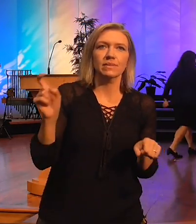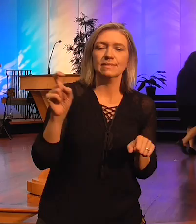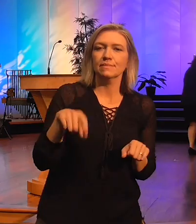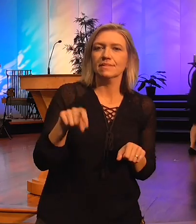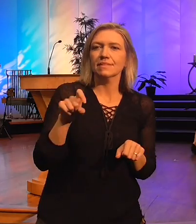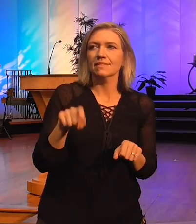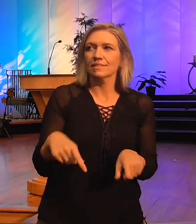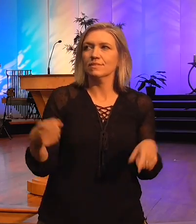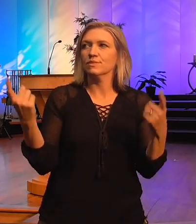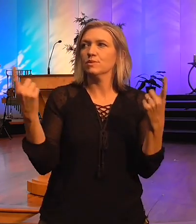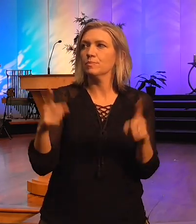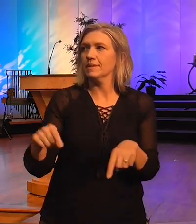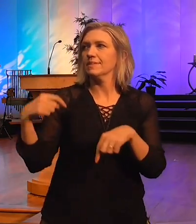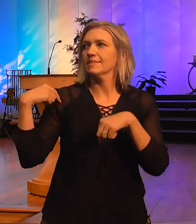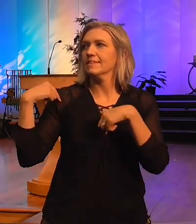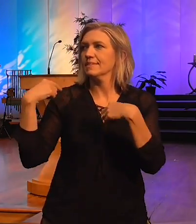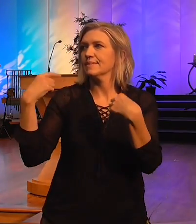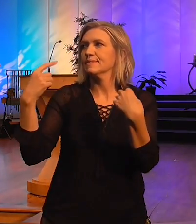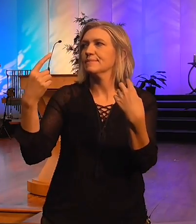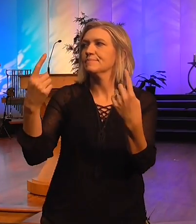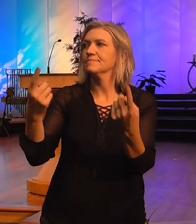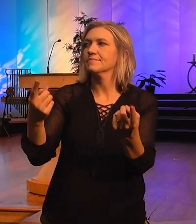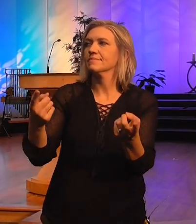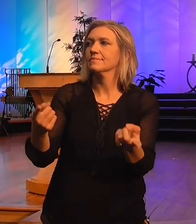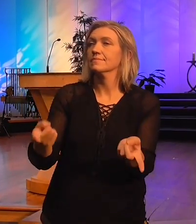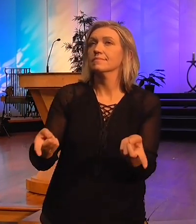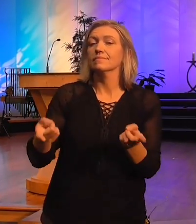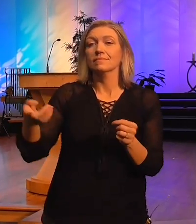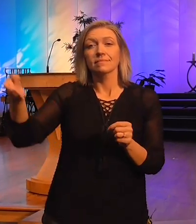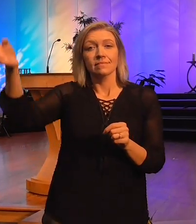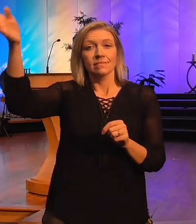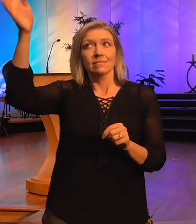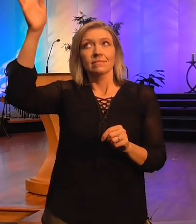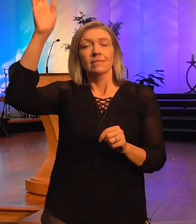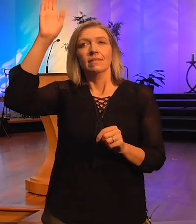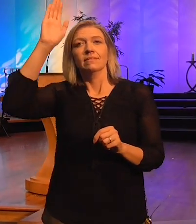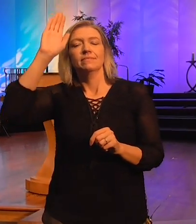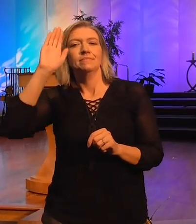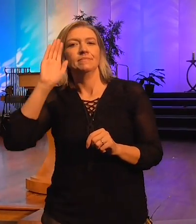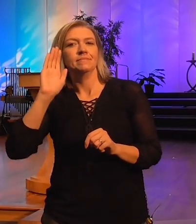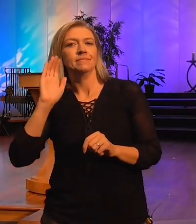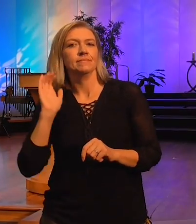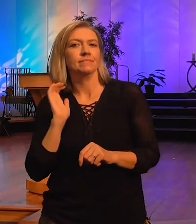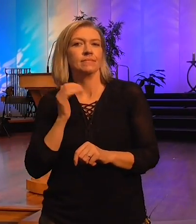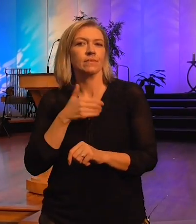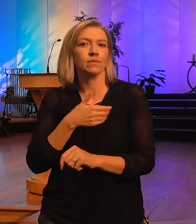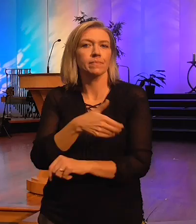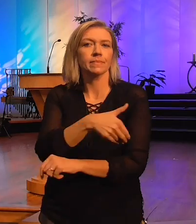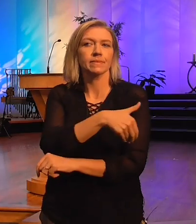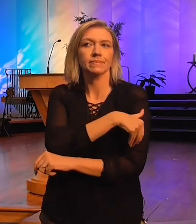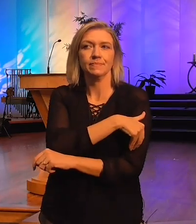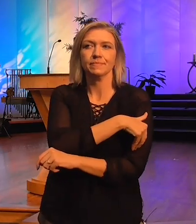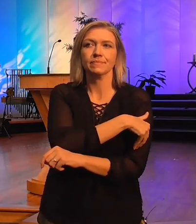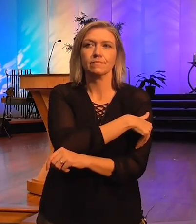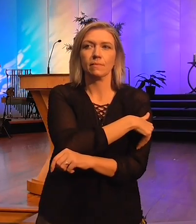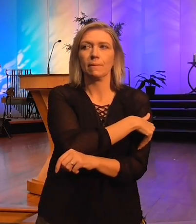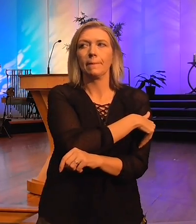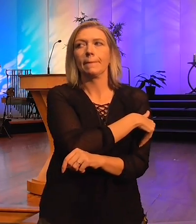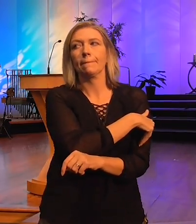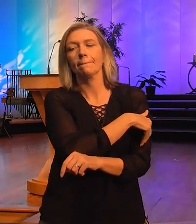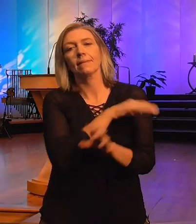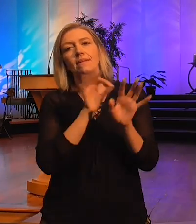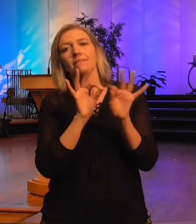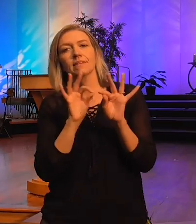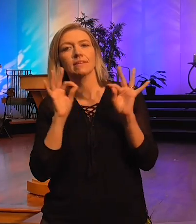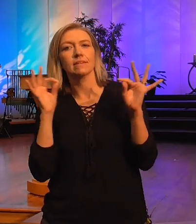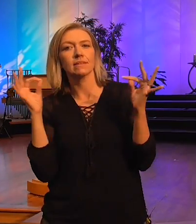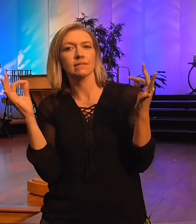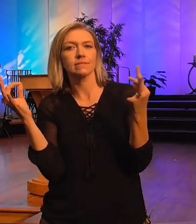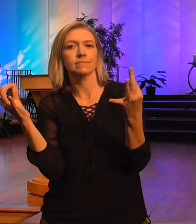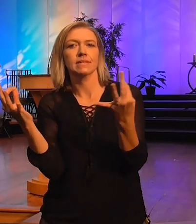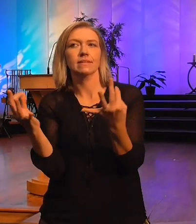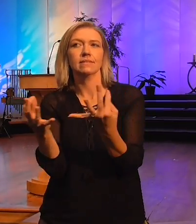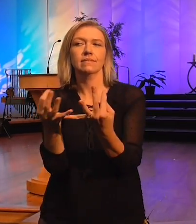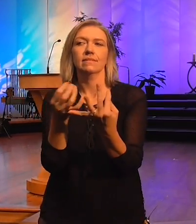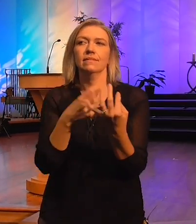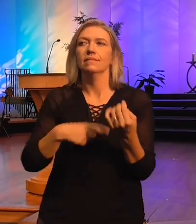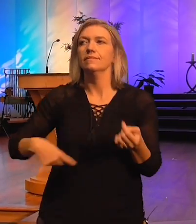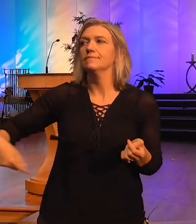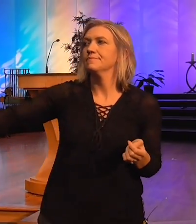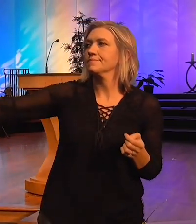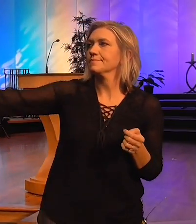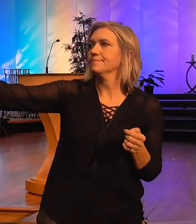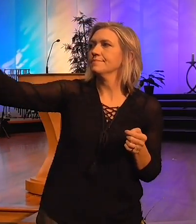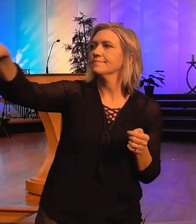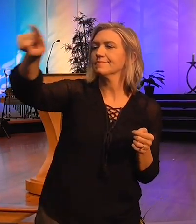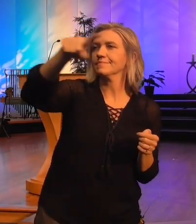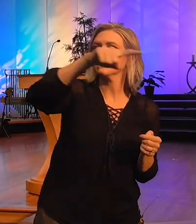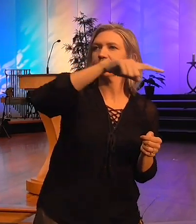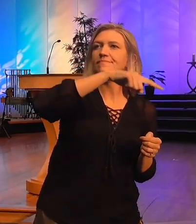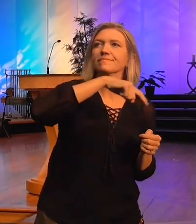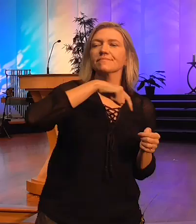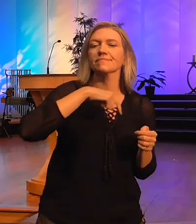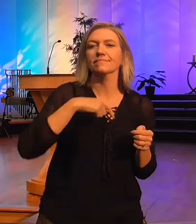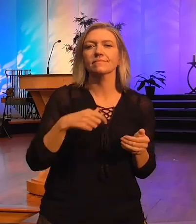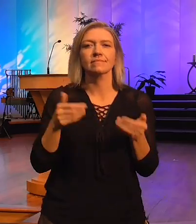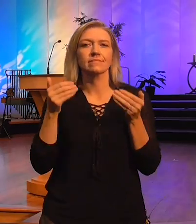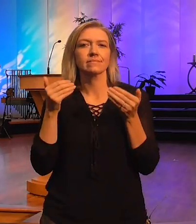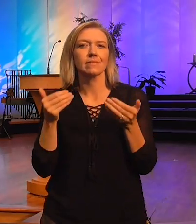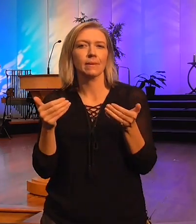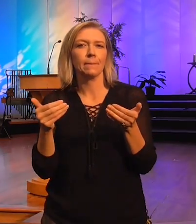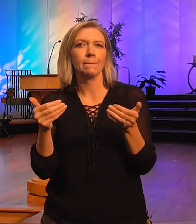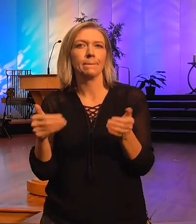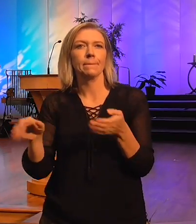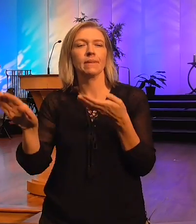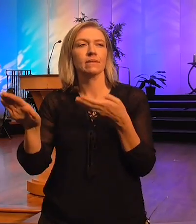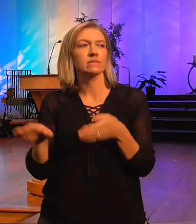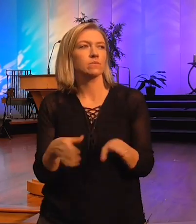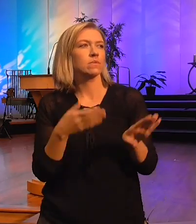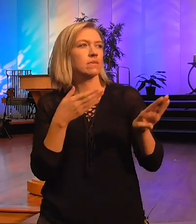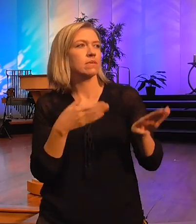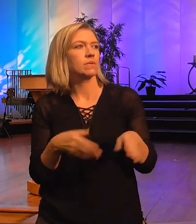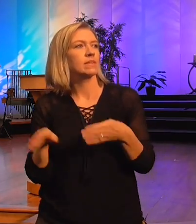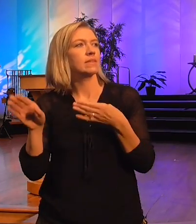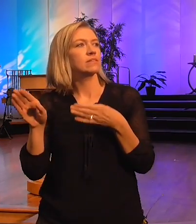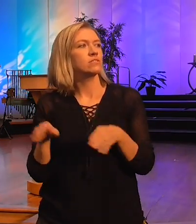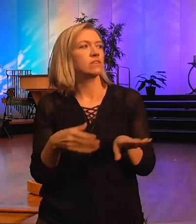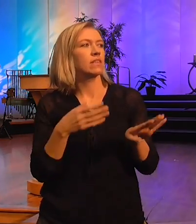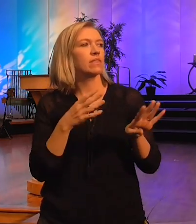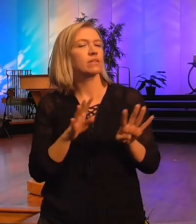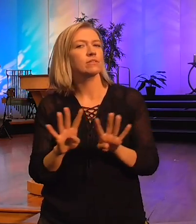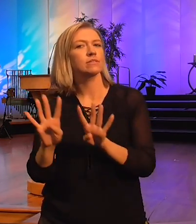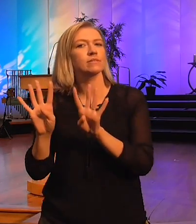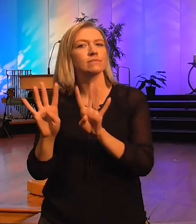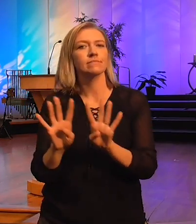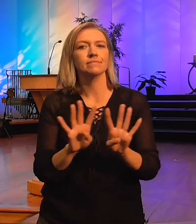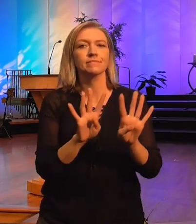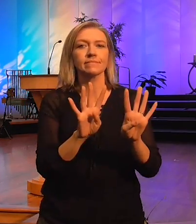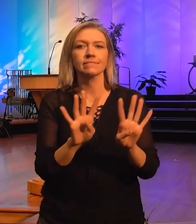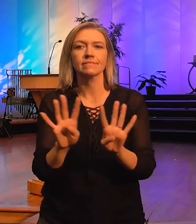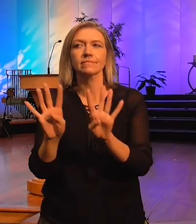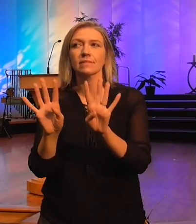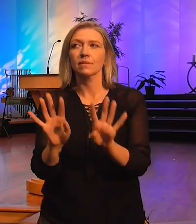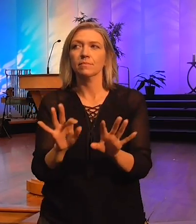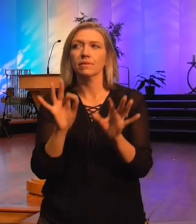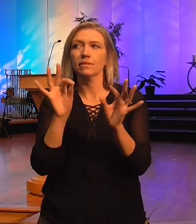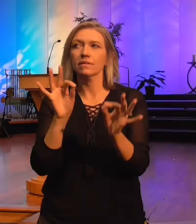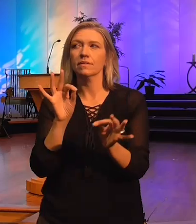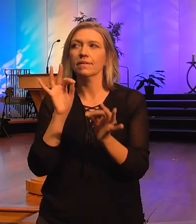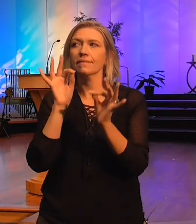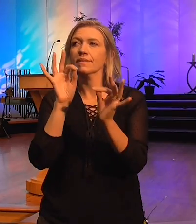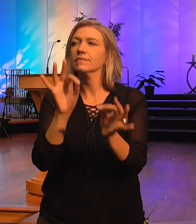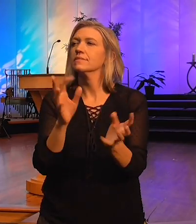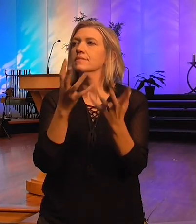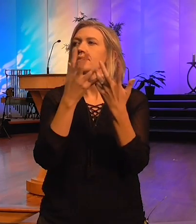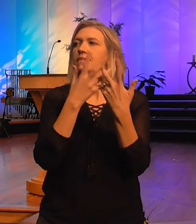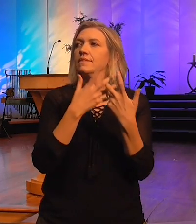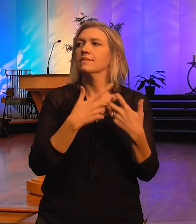estaba destinada a ser con Dios nuestro poder y todos lo somos caminemos unos con otros en perfecta